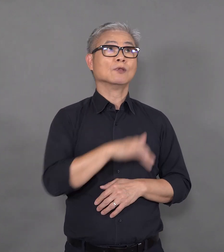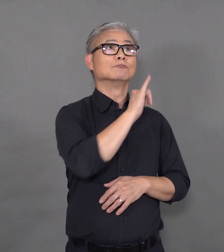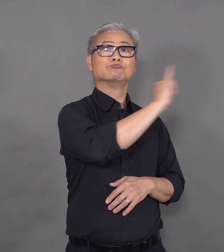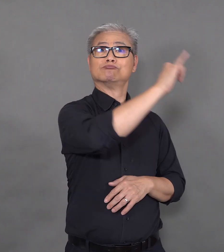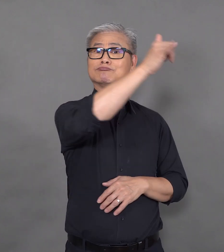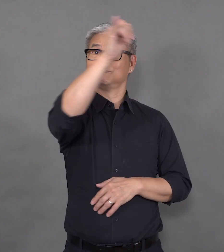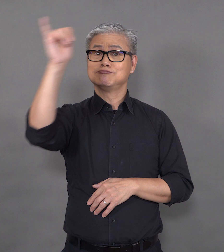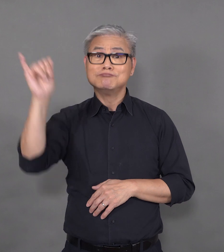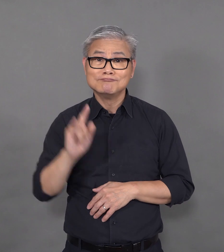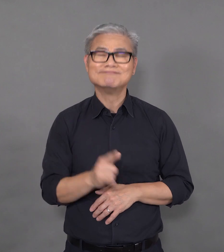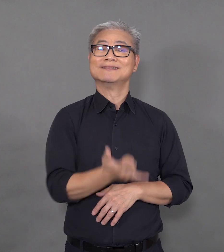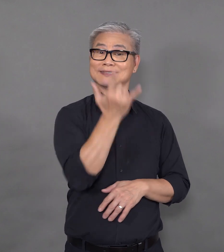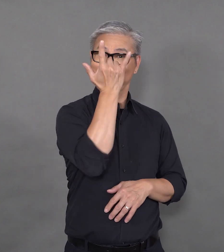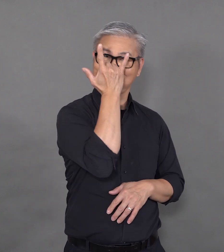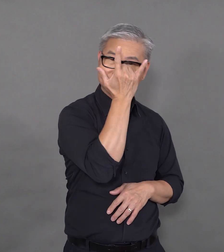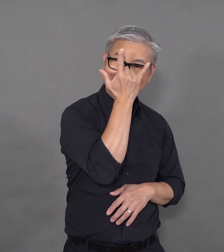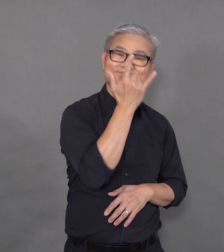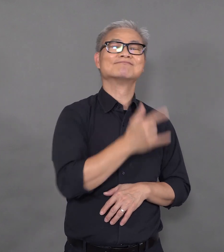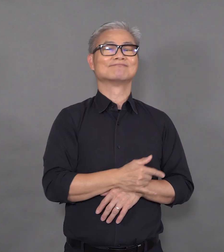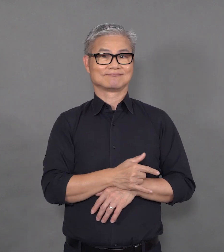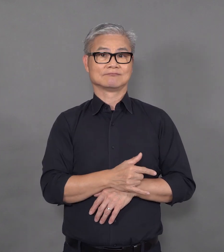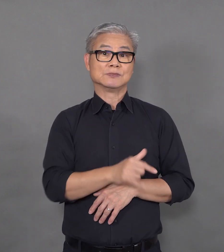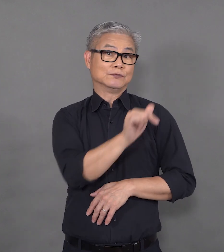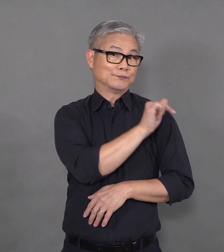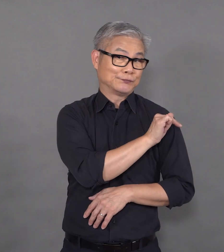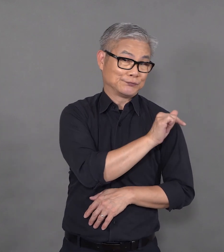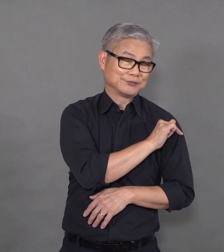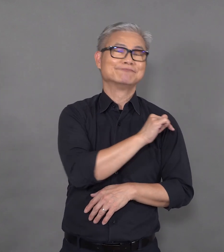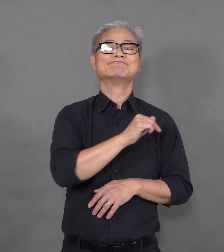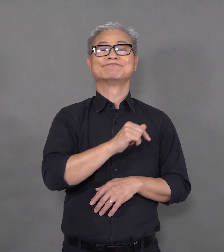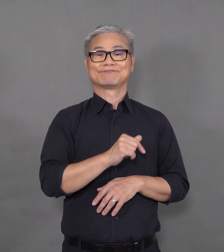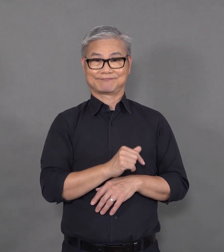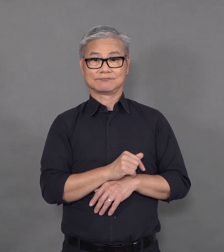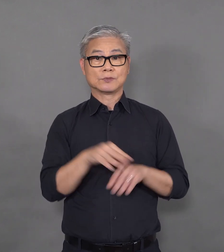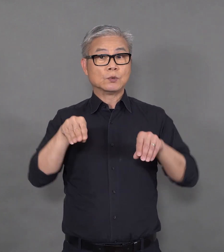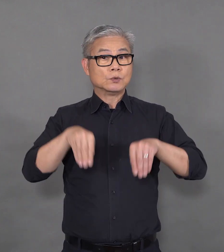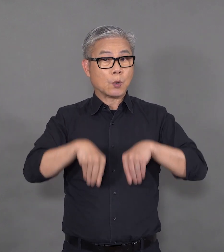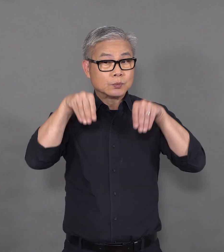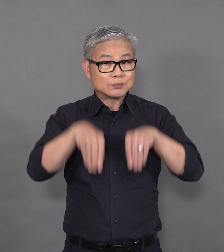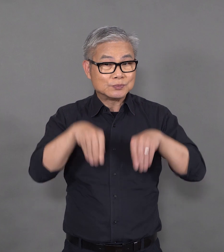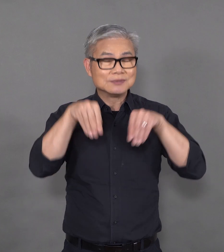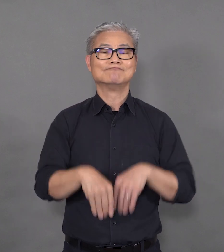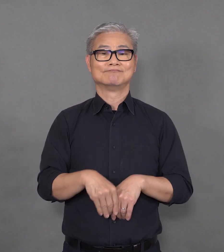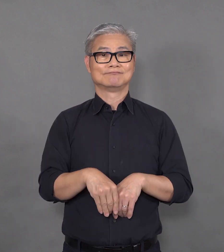經常參與德國、瑞士、澳洲